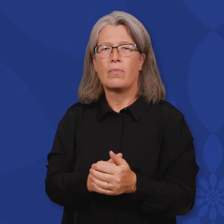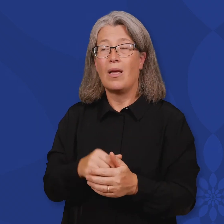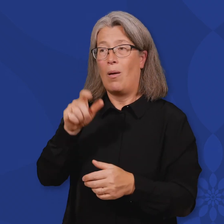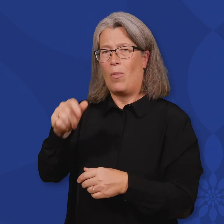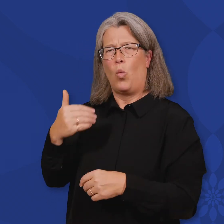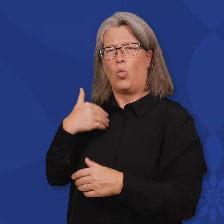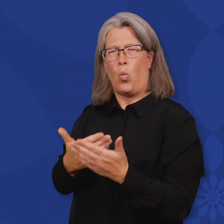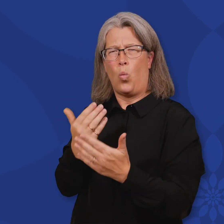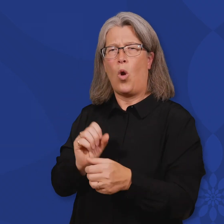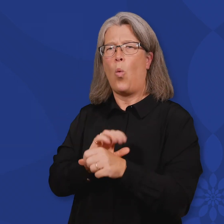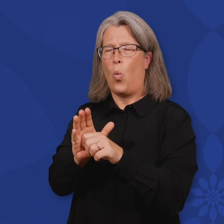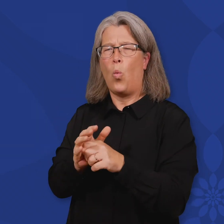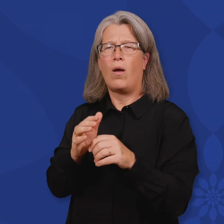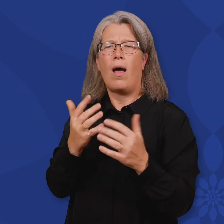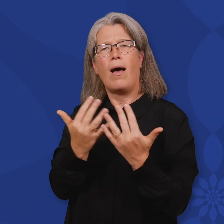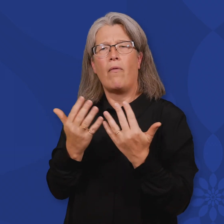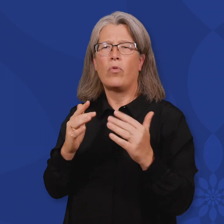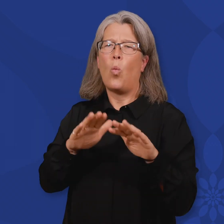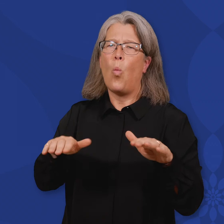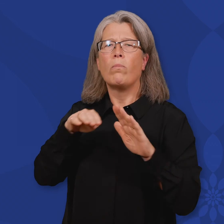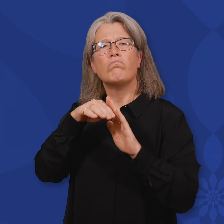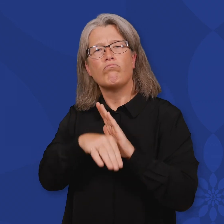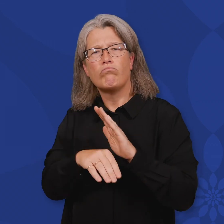Antalet dödsfall som har samband med coronaviruset minskar långsamt.